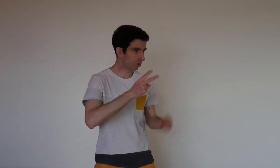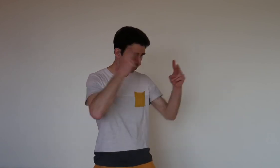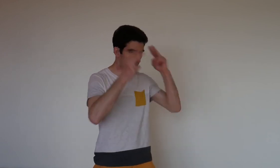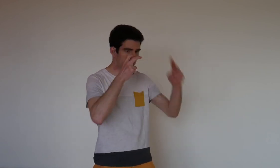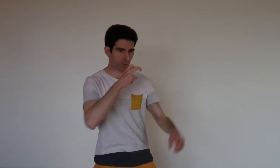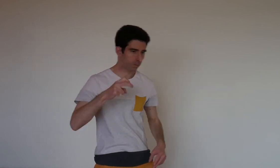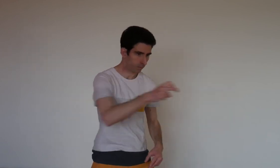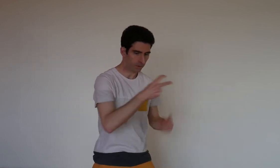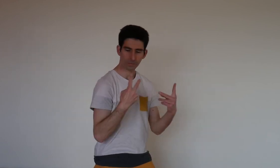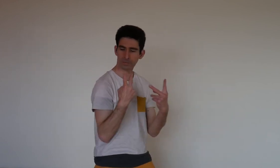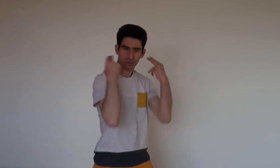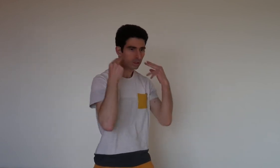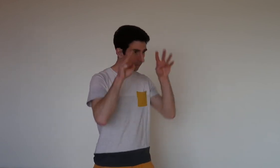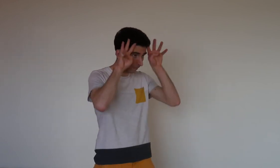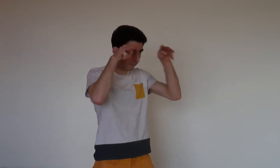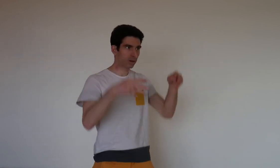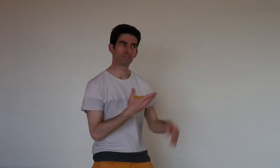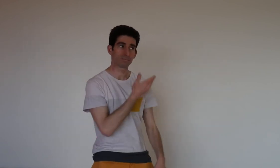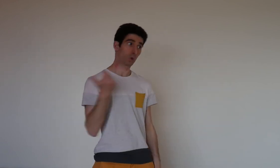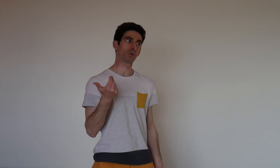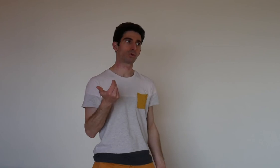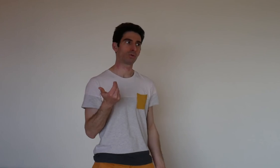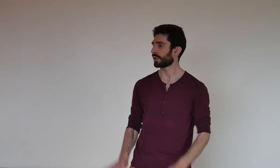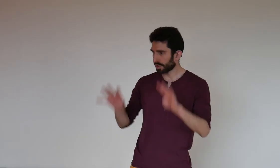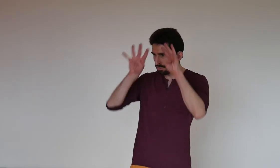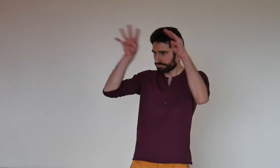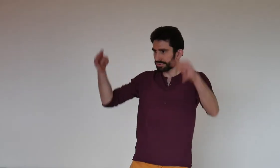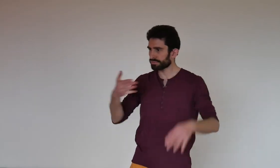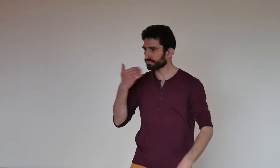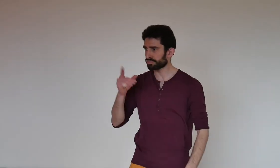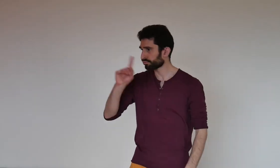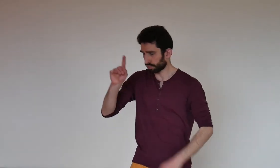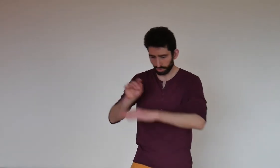chez le coiffeur pour les tailler. Ainsi, le cheveux repousseront mieux. Ils repousseront mieux ?